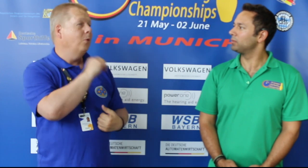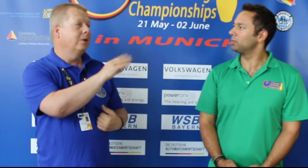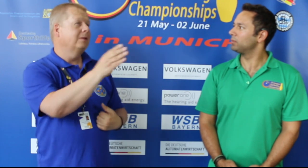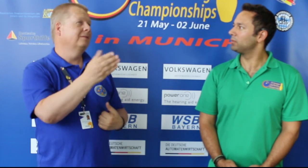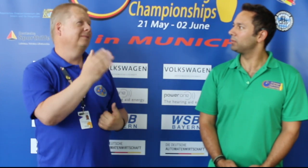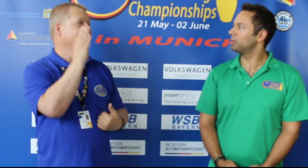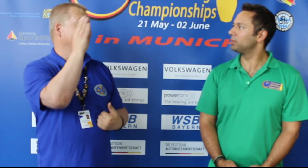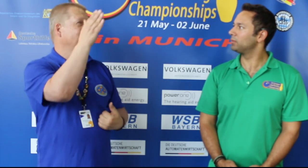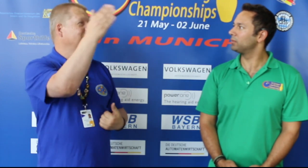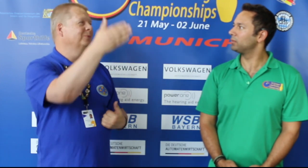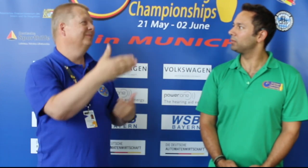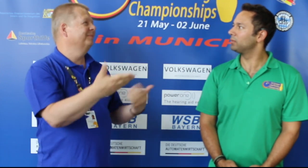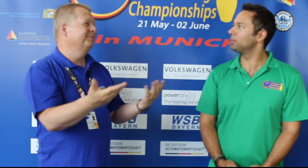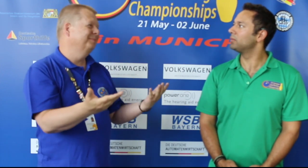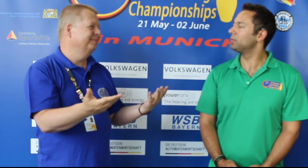Ältere Leute haben langfristig keine weitere Zukunft im Gehörlosensport.